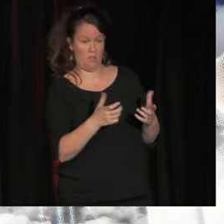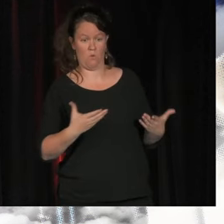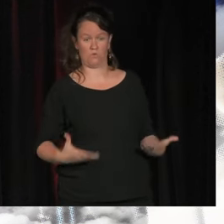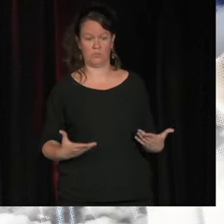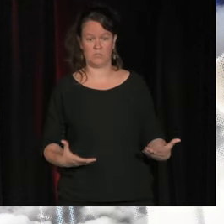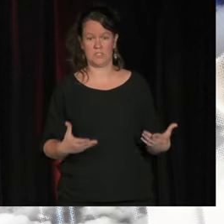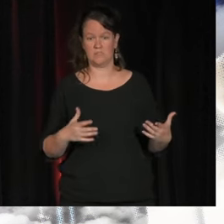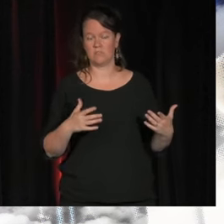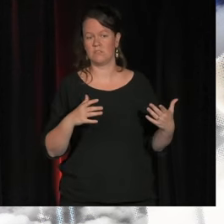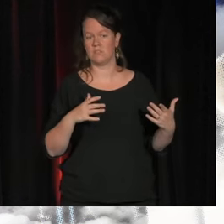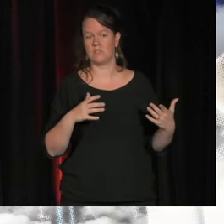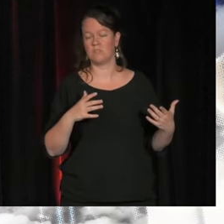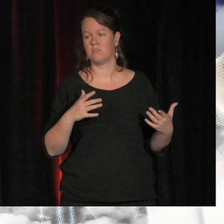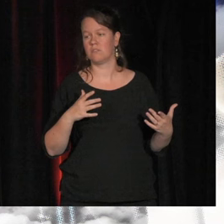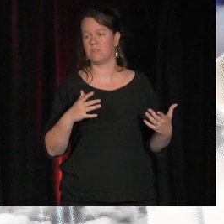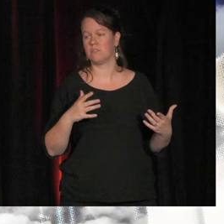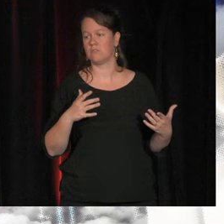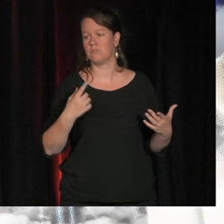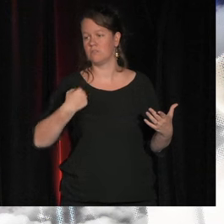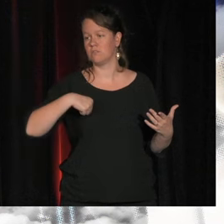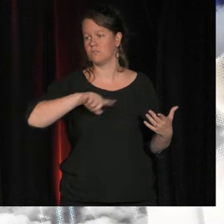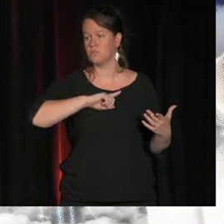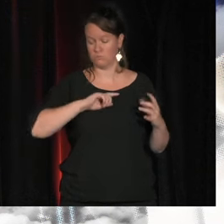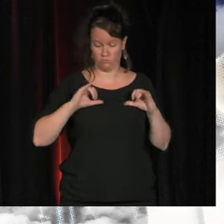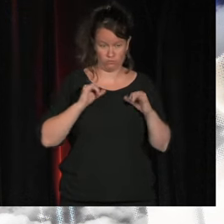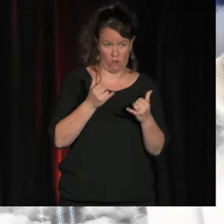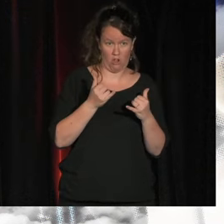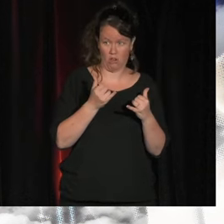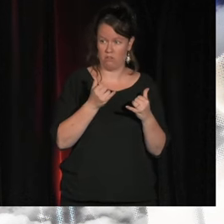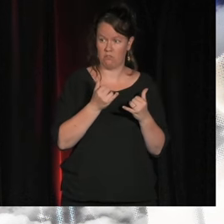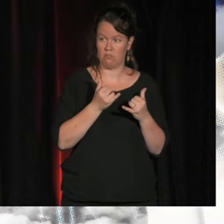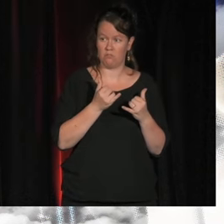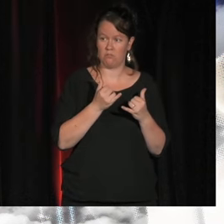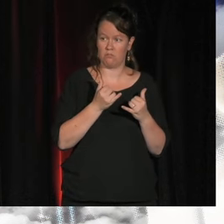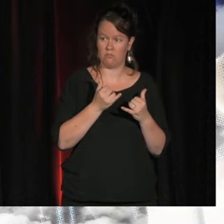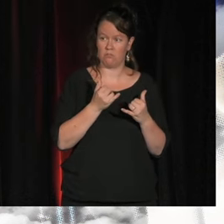nous, les joueurs, on vote avec notre porte-monnaie.